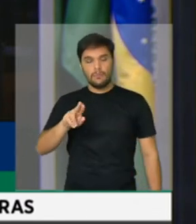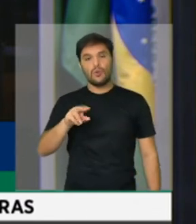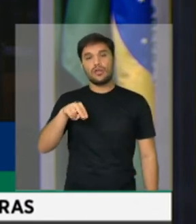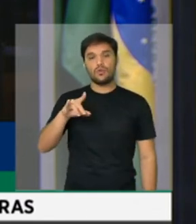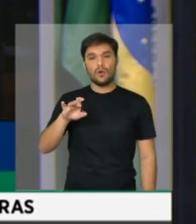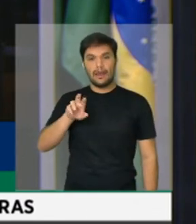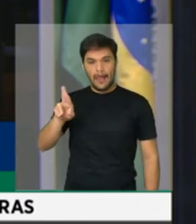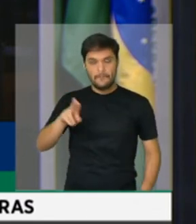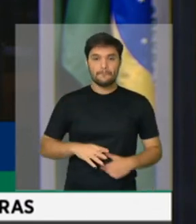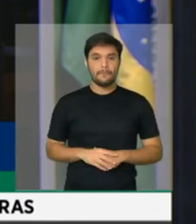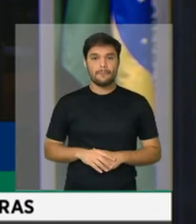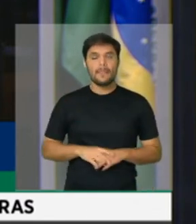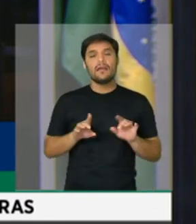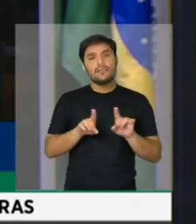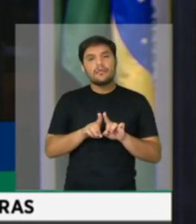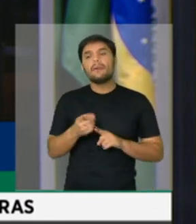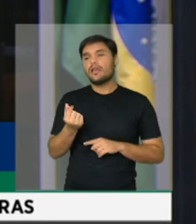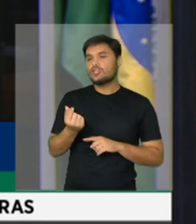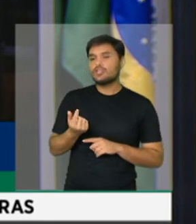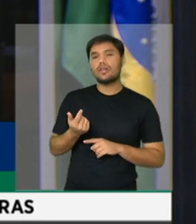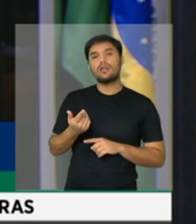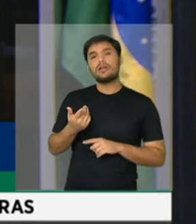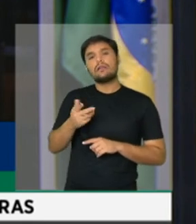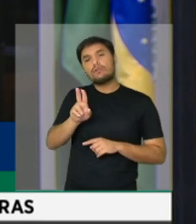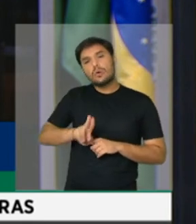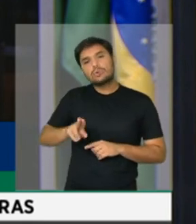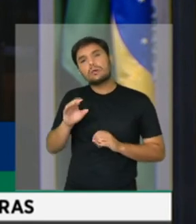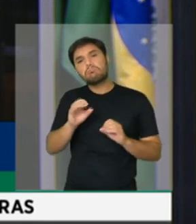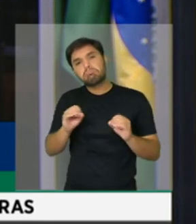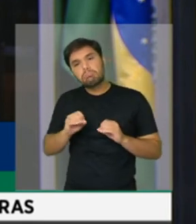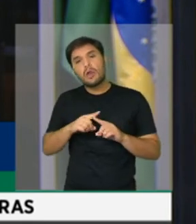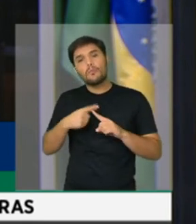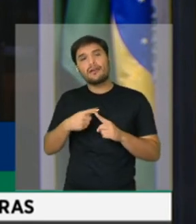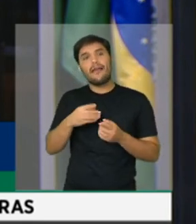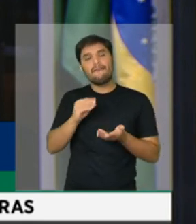PARA GERIR AS EMPRESAS DE ITAIPU E ELETRONUCLEAR. QUE PODERÁSER CRIADA APÓS A DESESTATIZAÇÃO DA ELETROBRAS